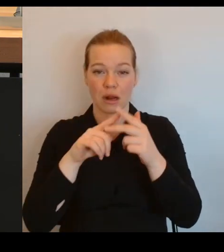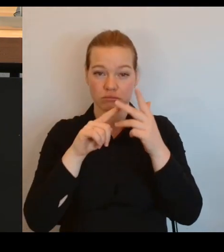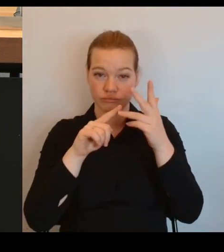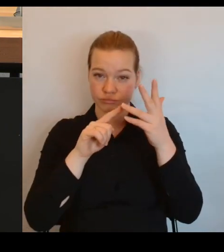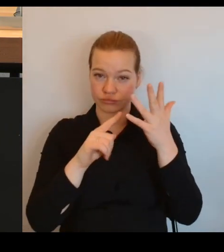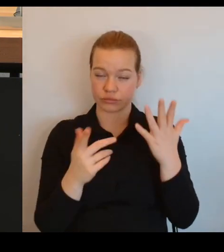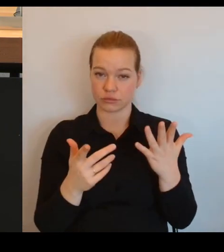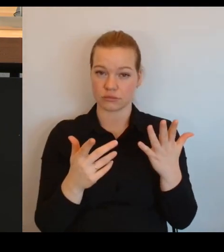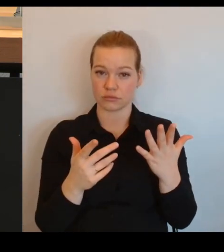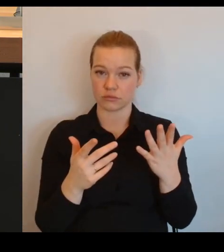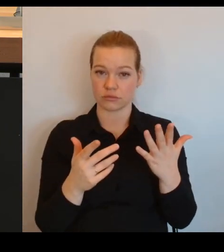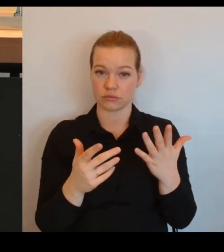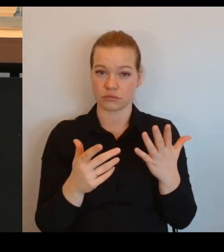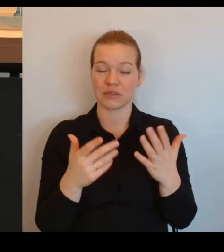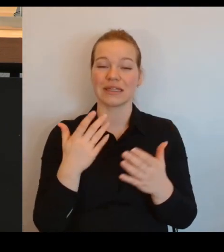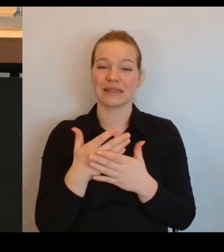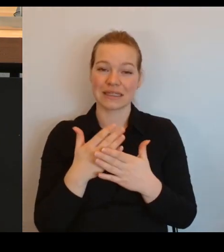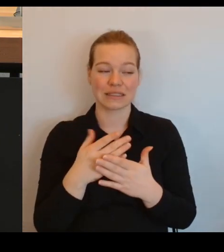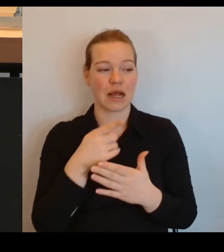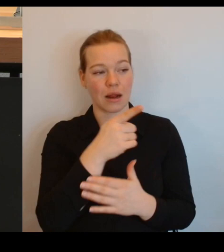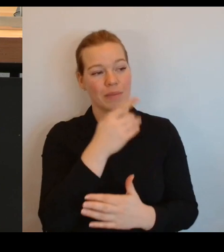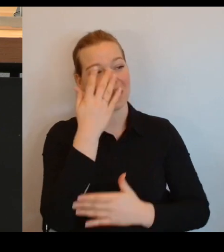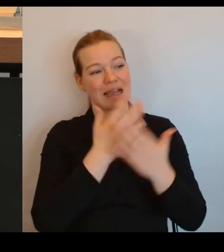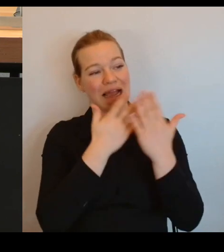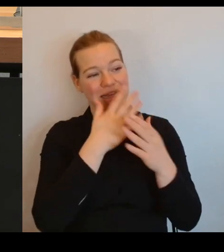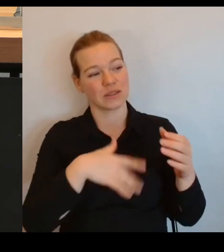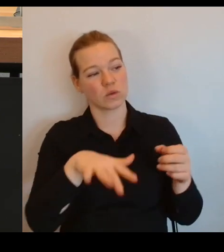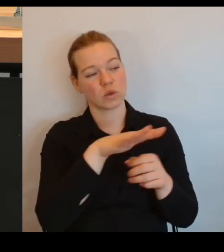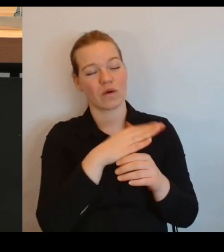dieses Thema aufgegriffen hat. Der Senat muss und endlich